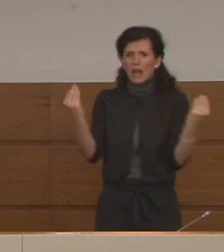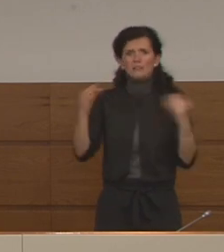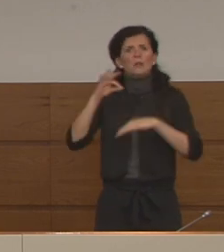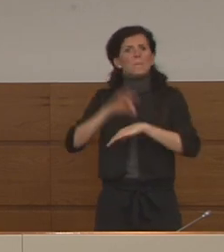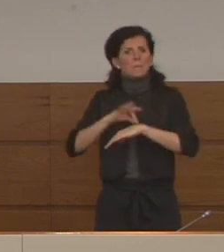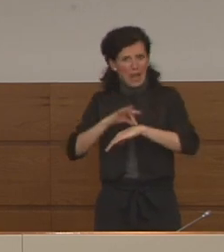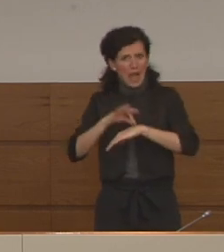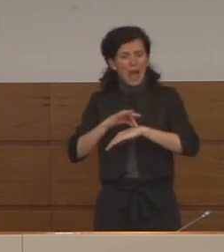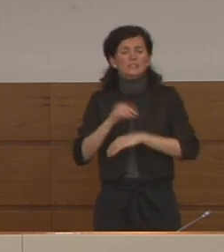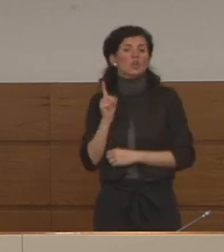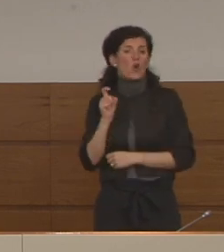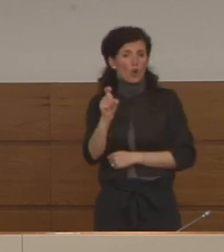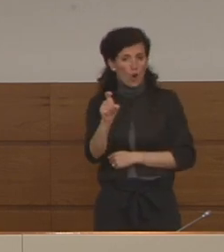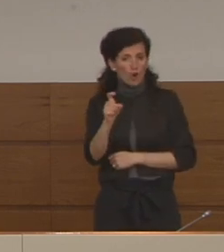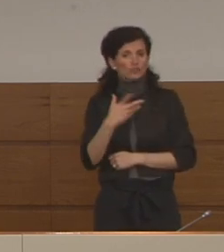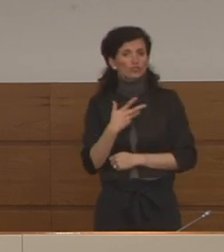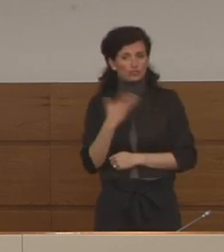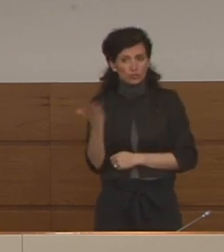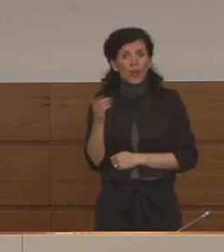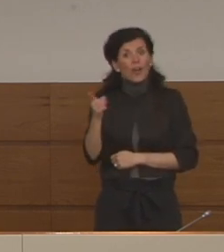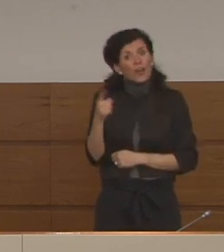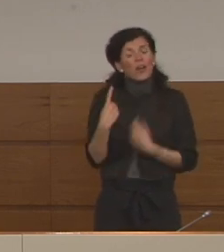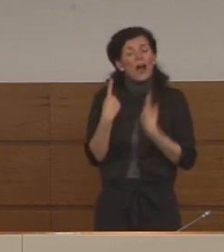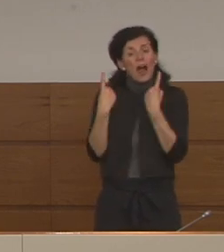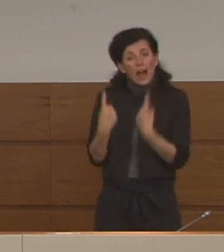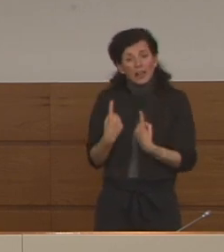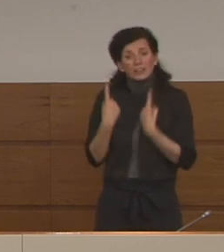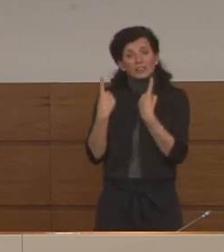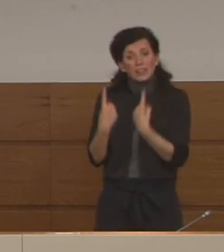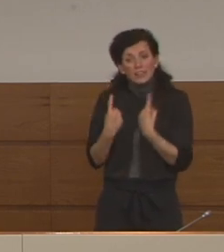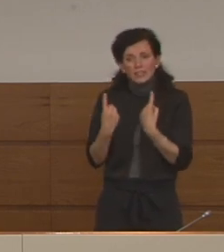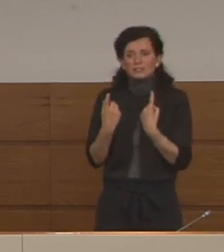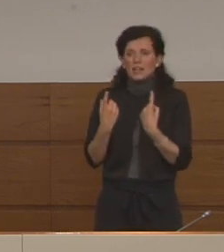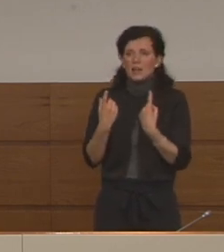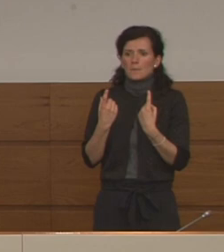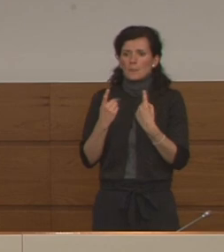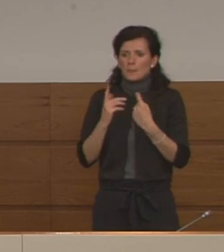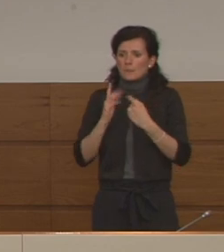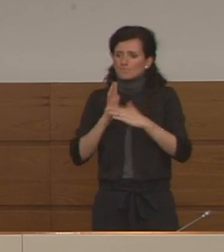oncologici che sono in attesa di interventi e i loro interventi sono